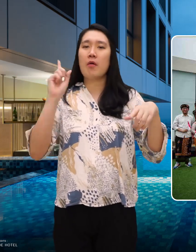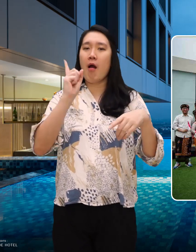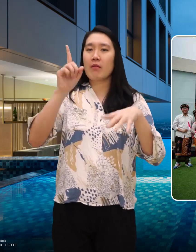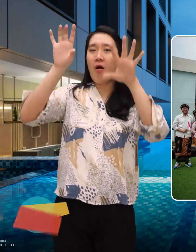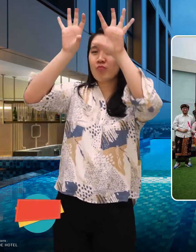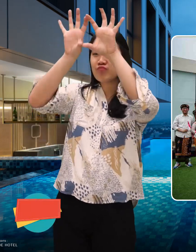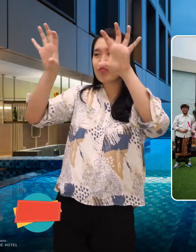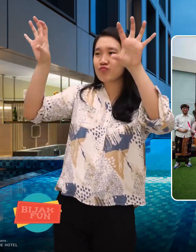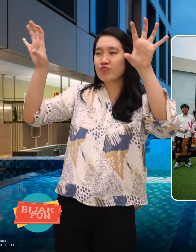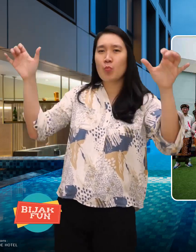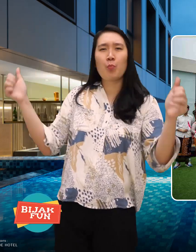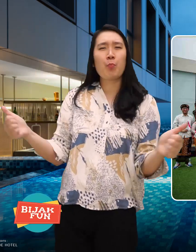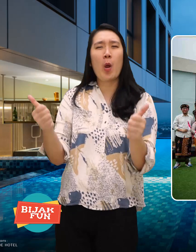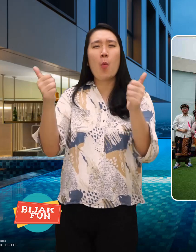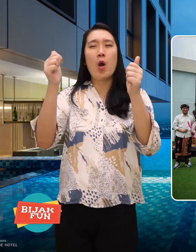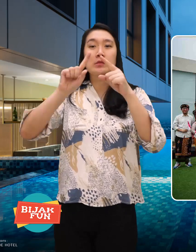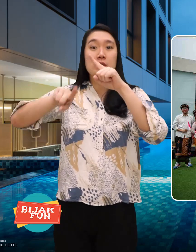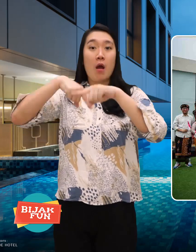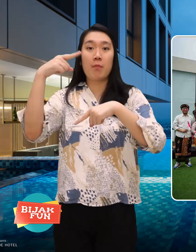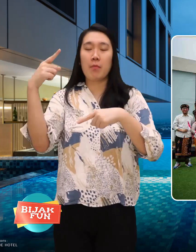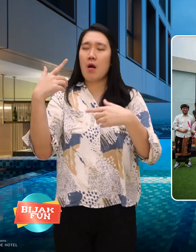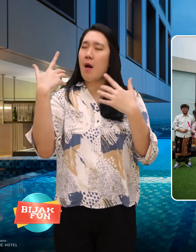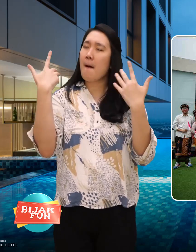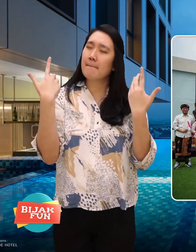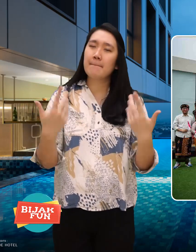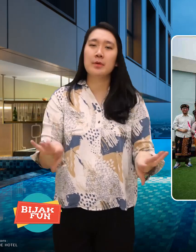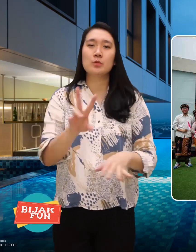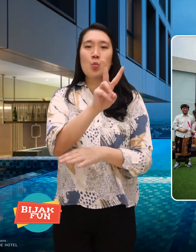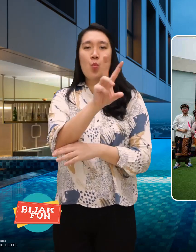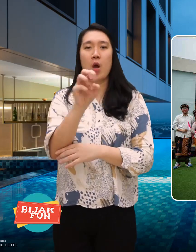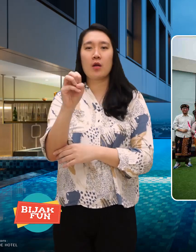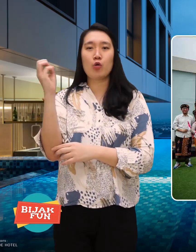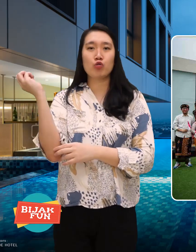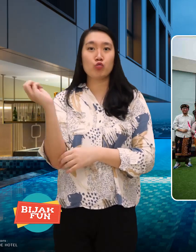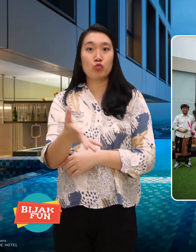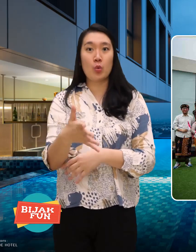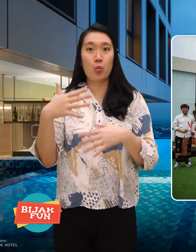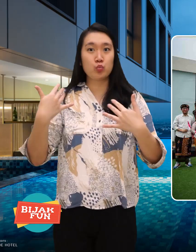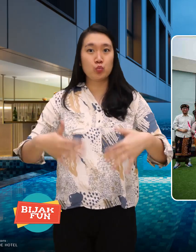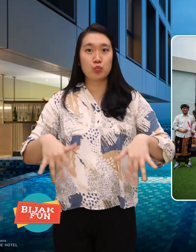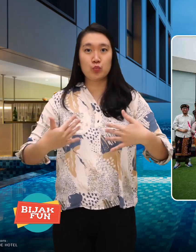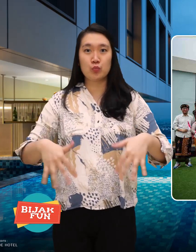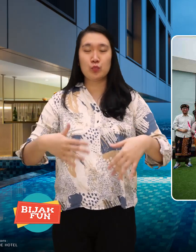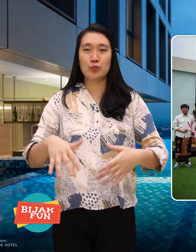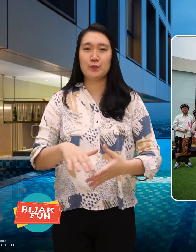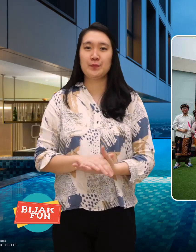Dekorasi mewah yang menghabiskan Rp 200 juta. Wow!